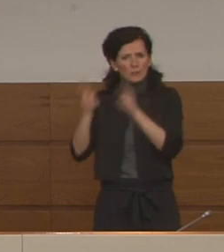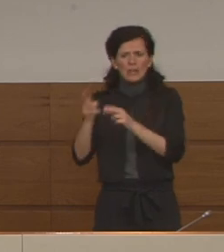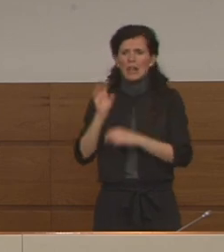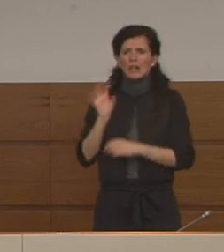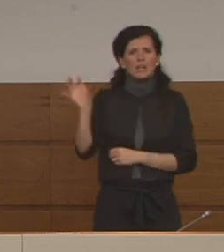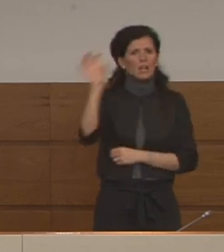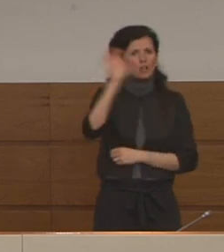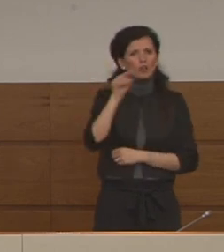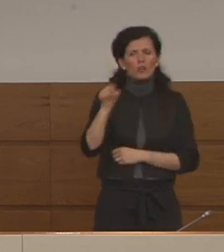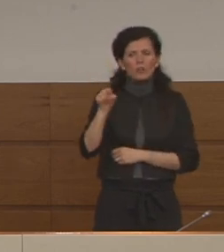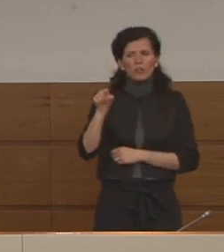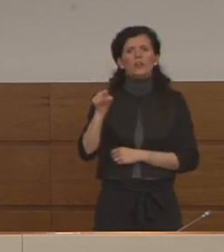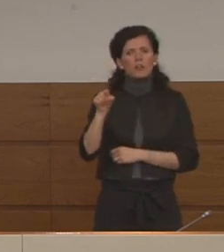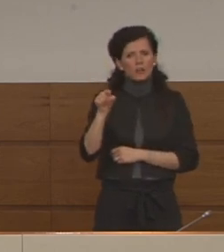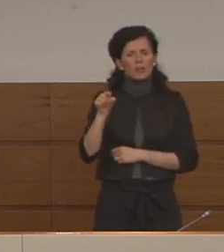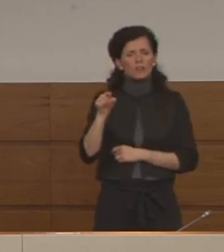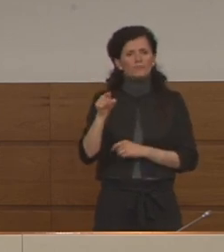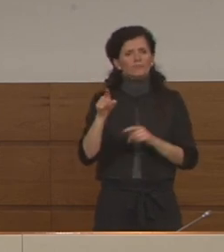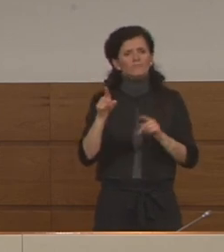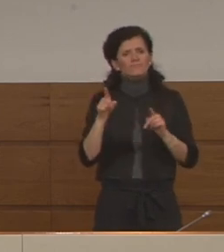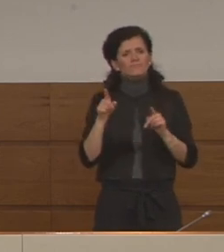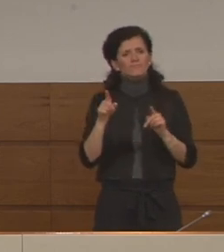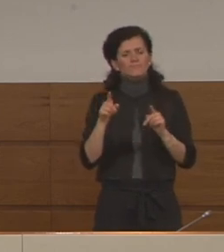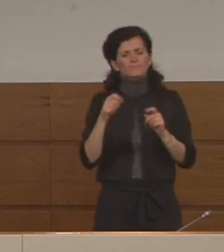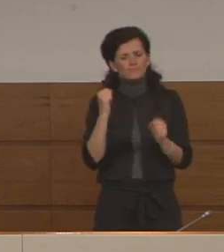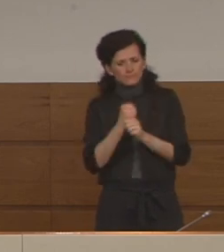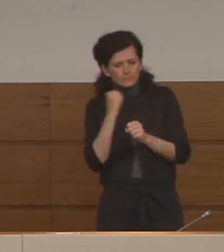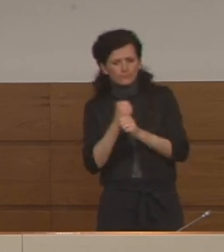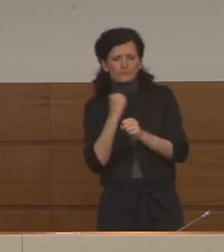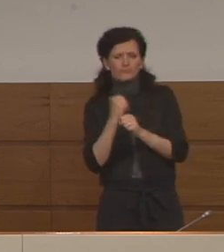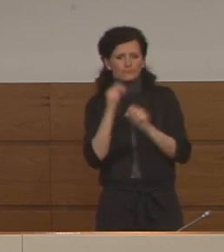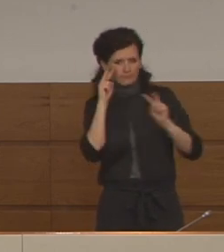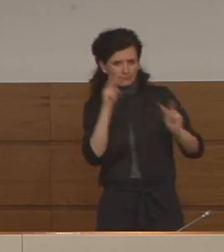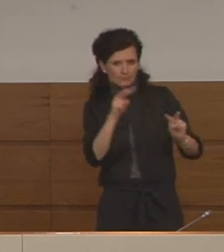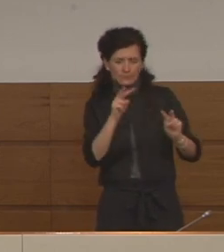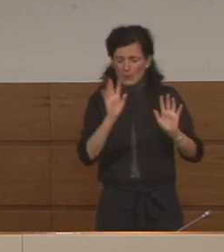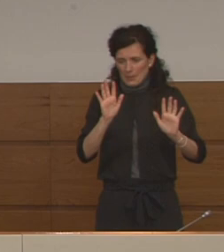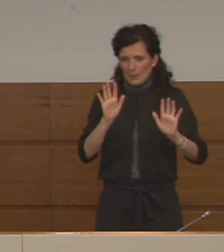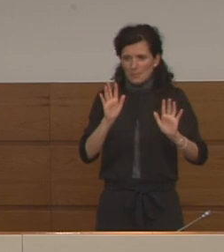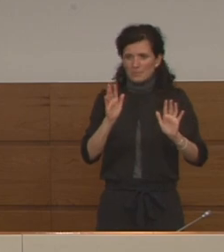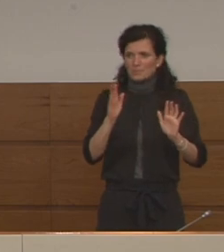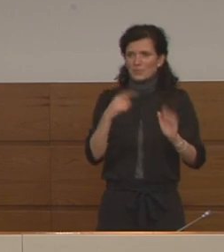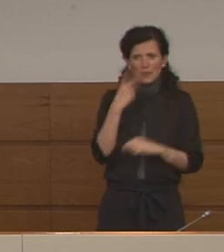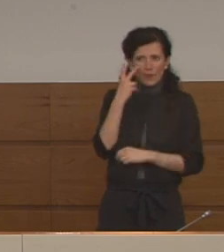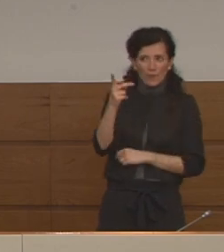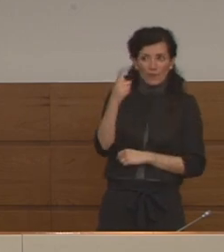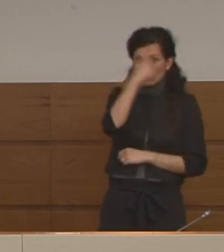si sono orientate... (aspetti, la vedo scettica) ma si sono orientate...